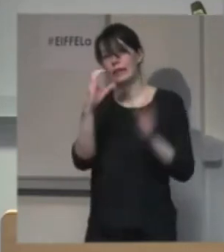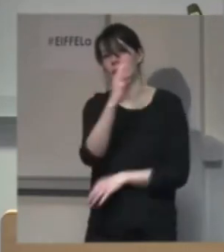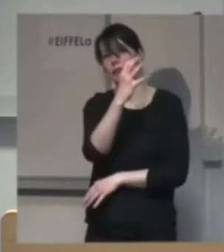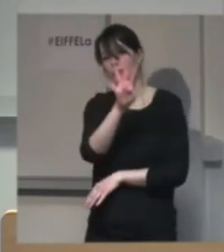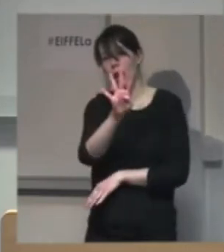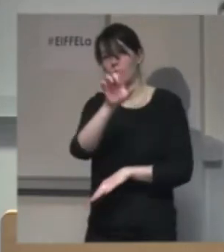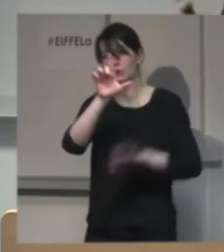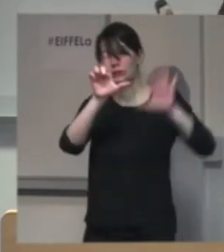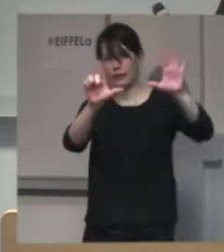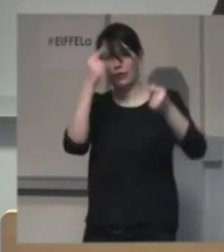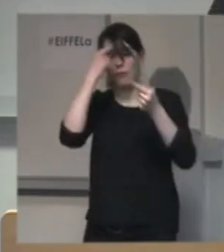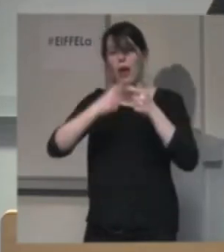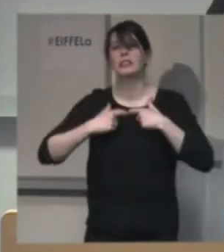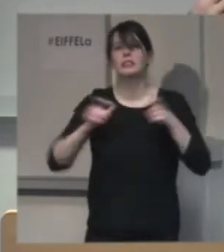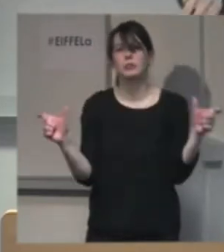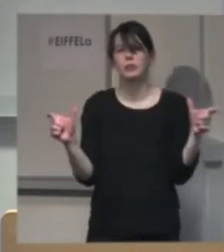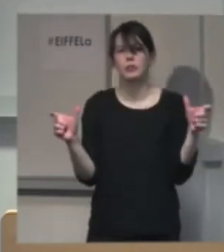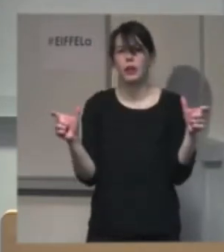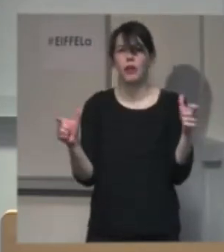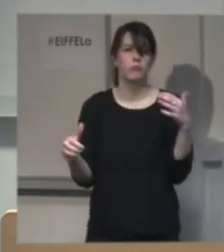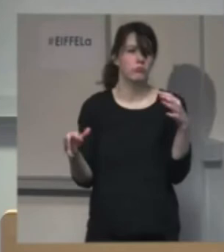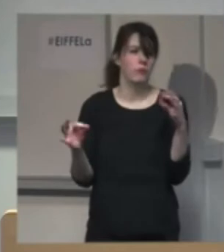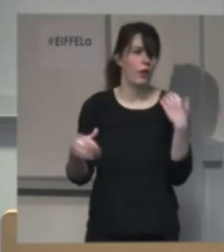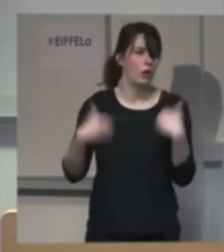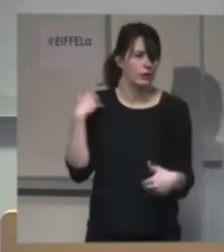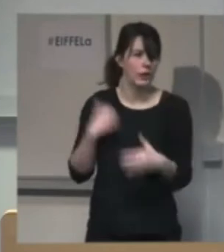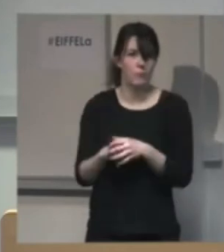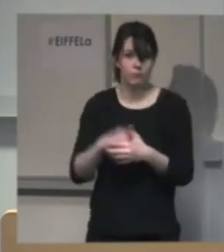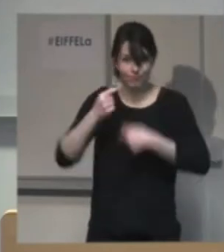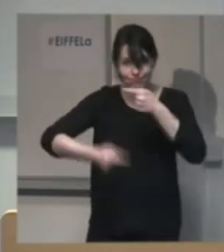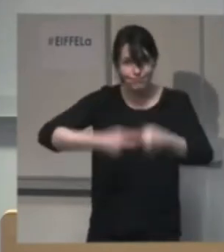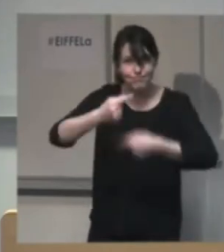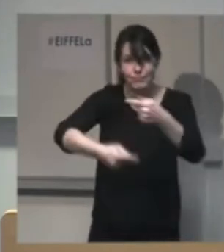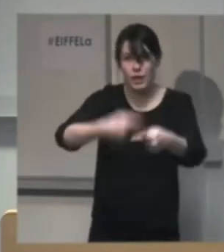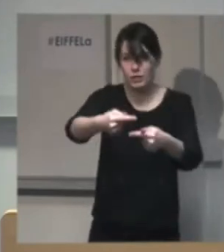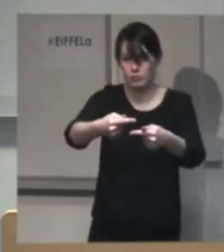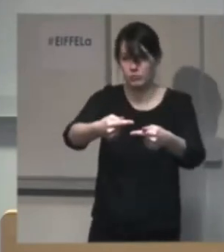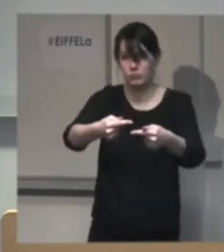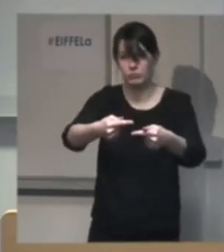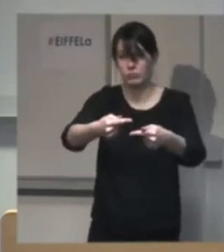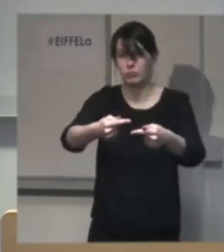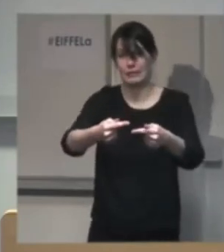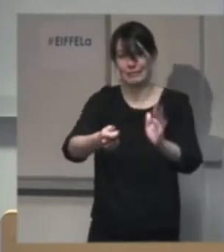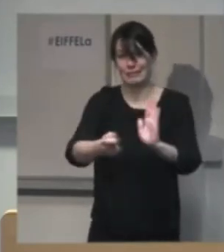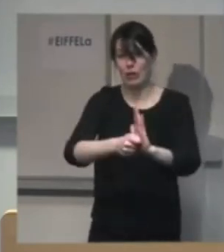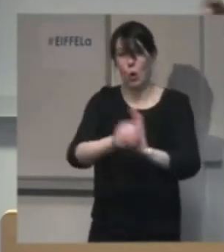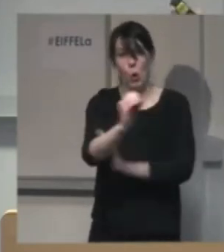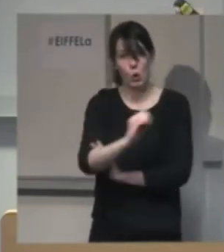la loi handicap, donc une vieille loi, a été remis à jour pareil, en octobre 2016, pour étendre le champ d'application.